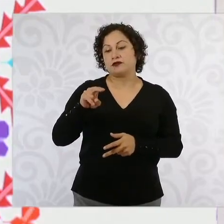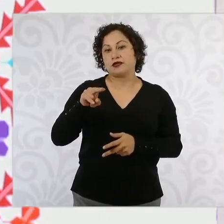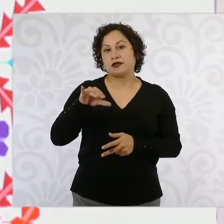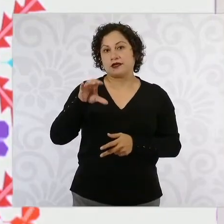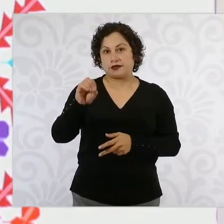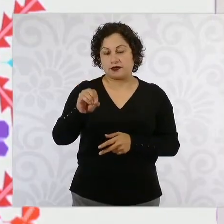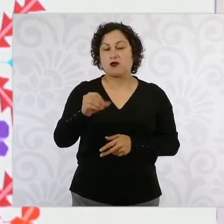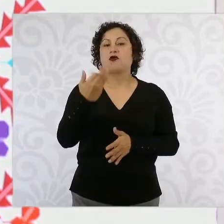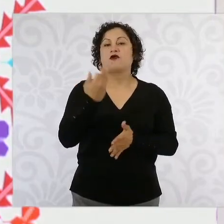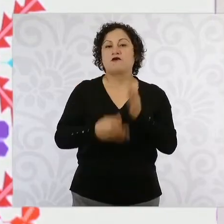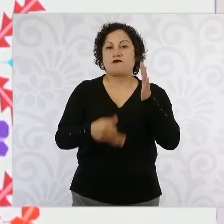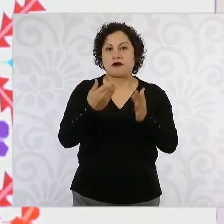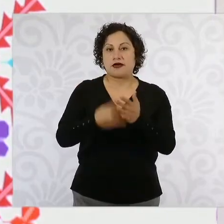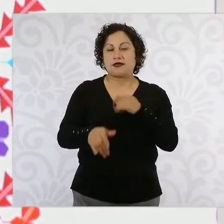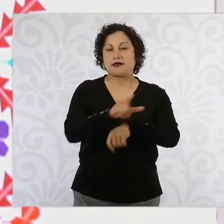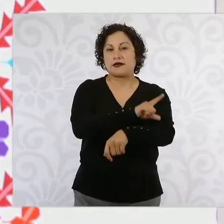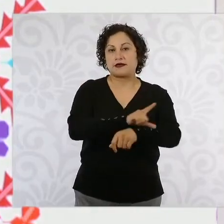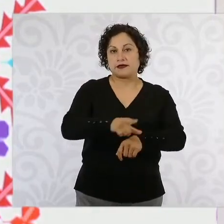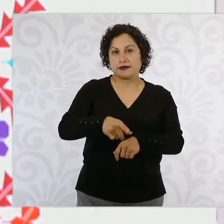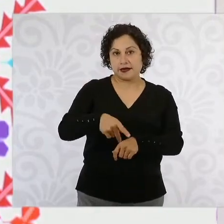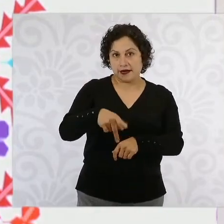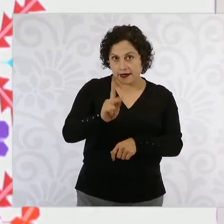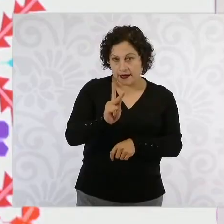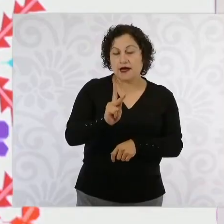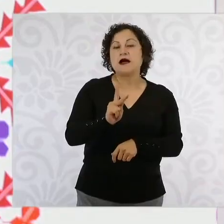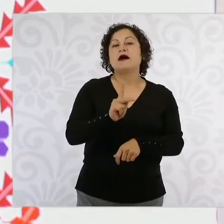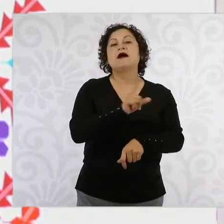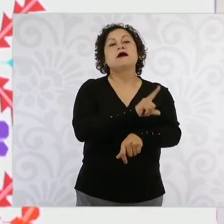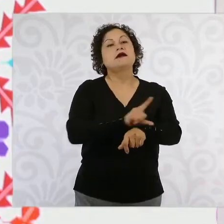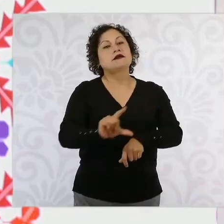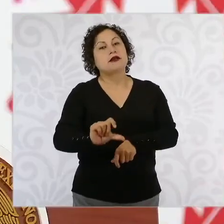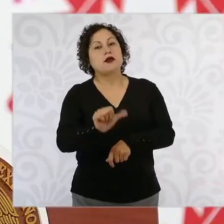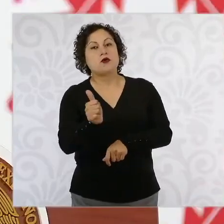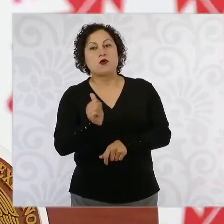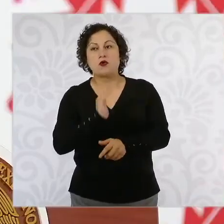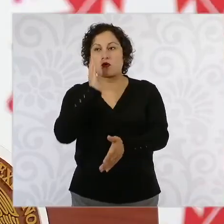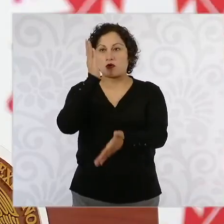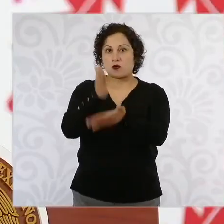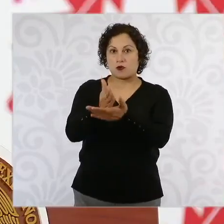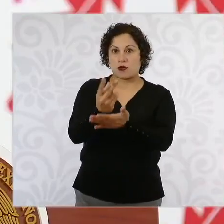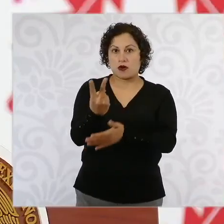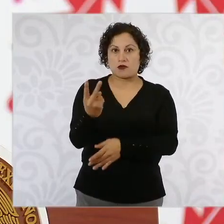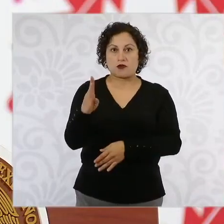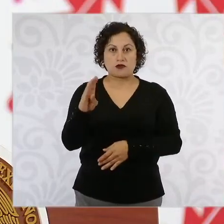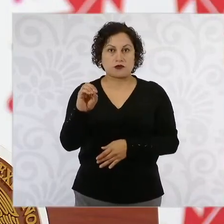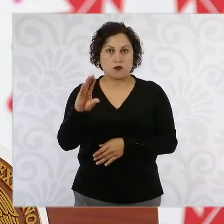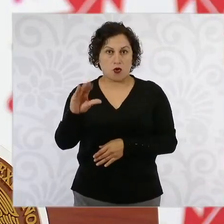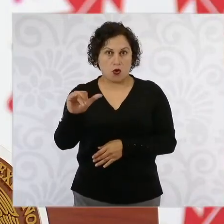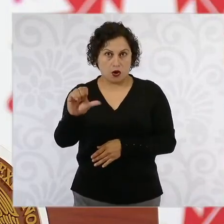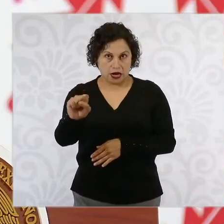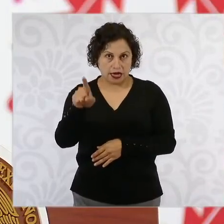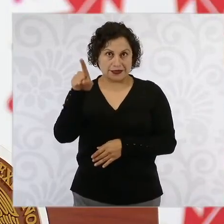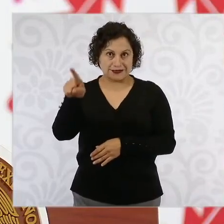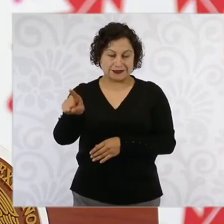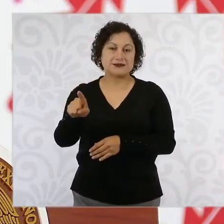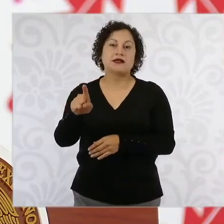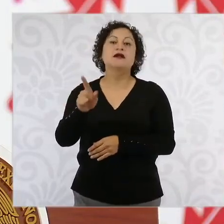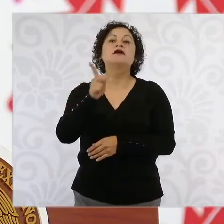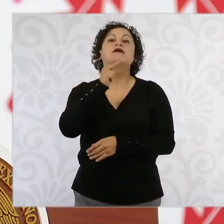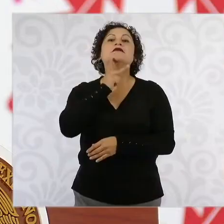y la línea que va a dos bocas a la refinería particularmente aunque no solo le va a servir a la